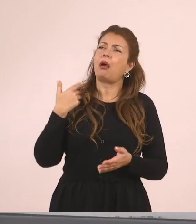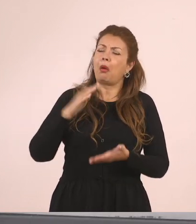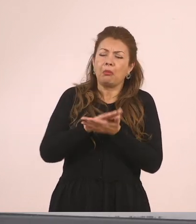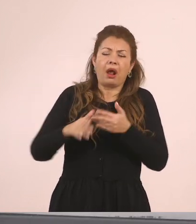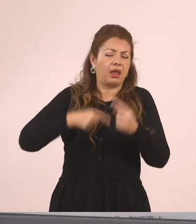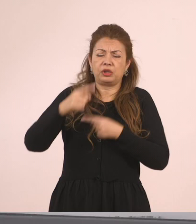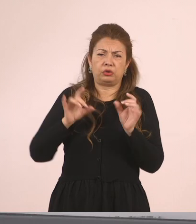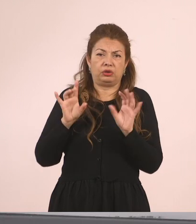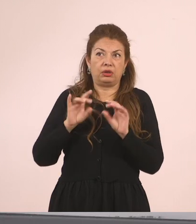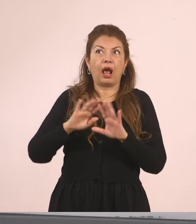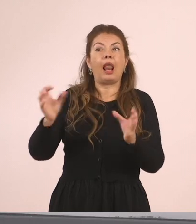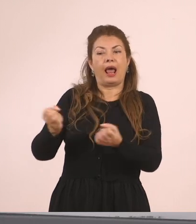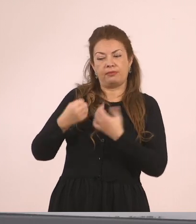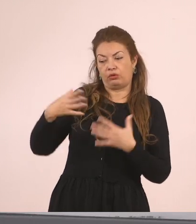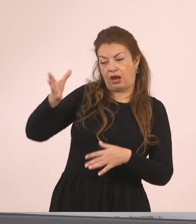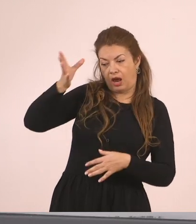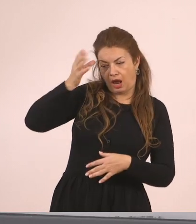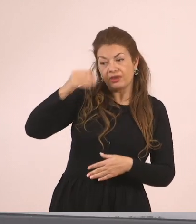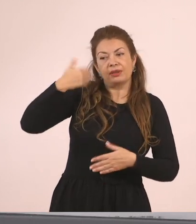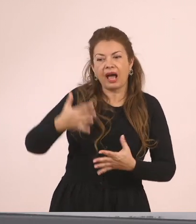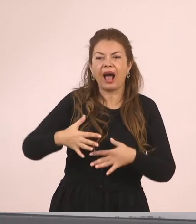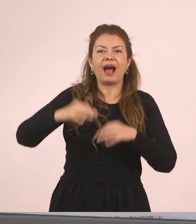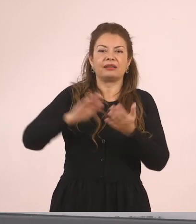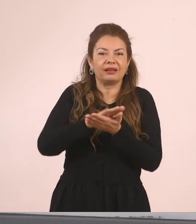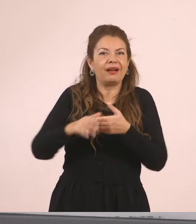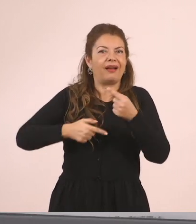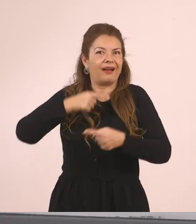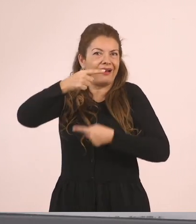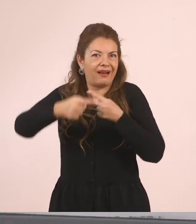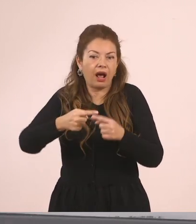μέχρι που ενημερώθηκα κι άρχισα να ανακυκλώνω, θα βάλω το ω.